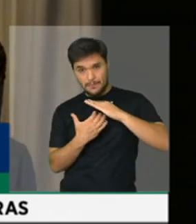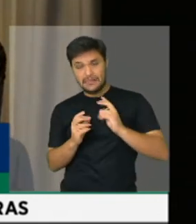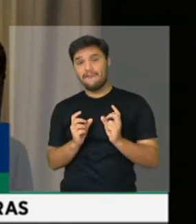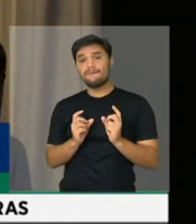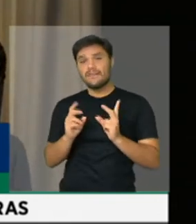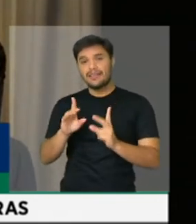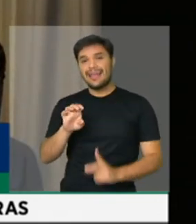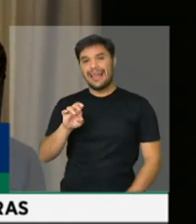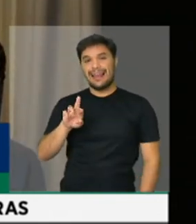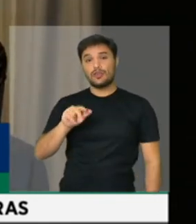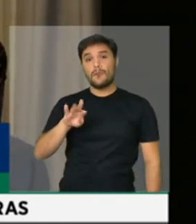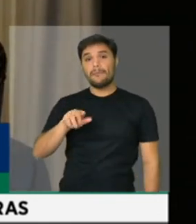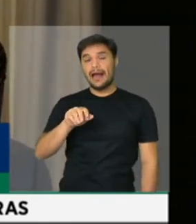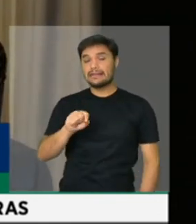QUASE 0,5% E AS AÇÕES DA ELETROBRAS, ELETRO 3 E ELETRO